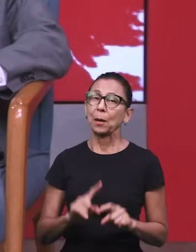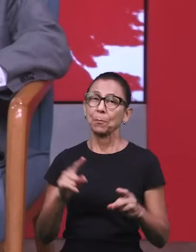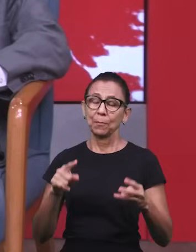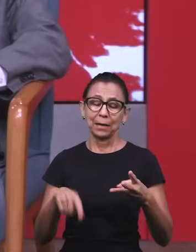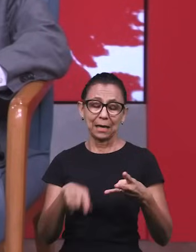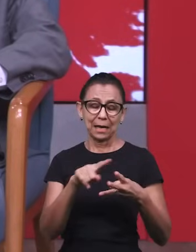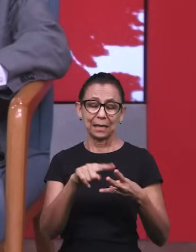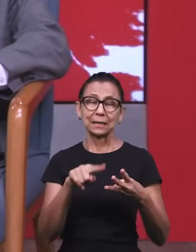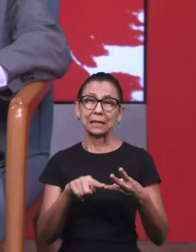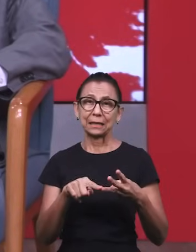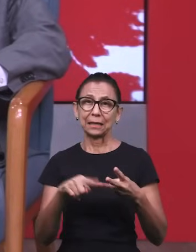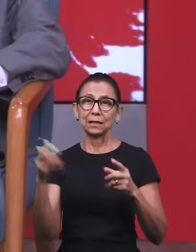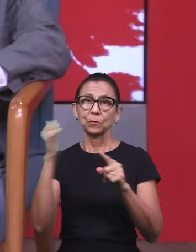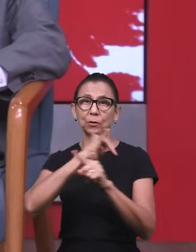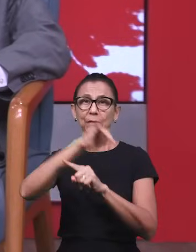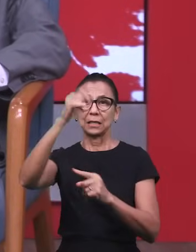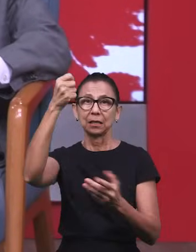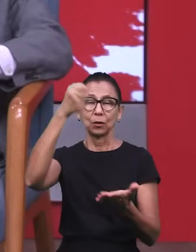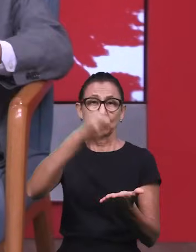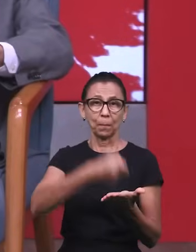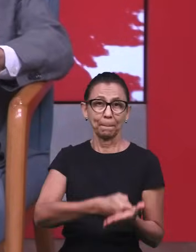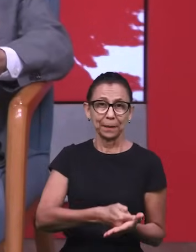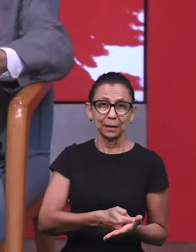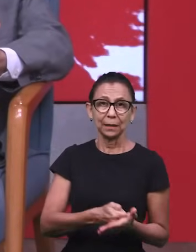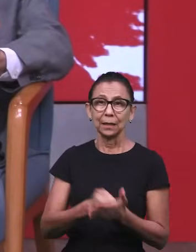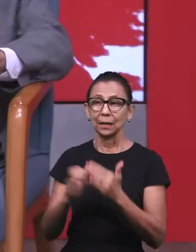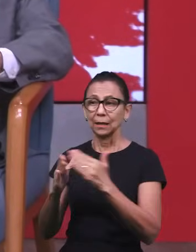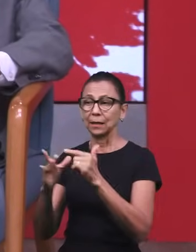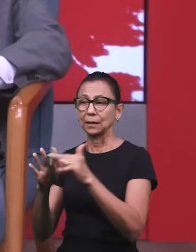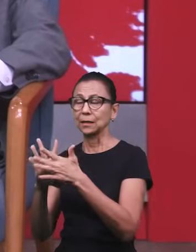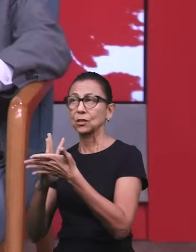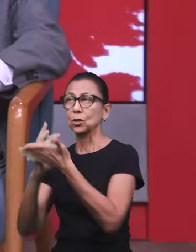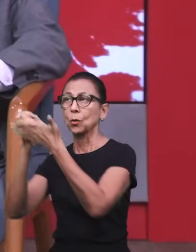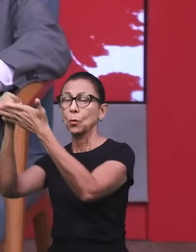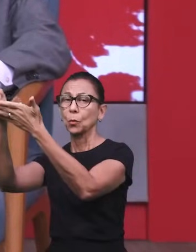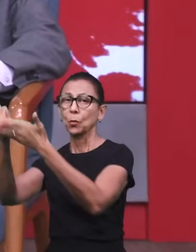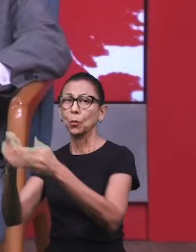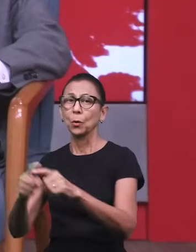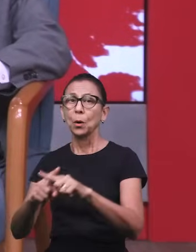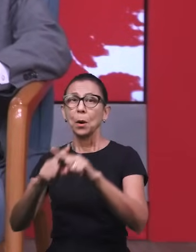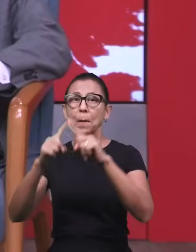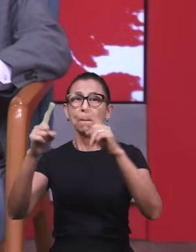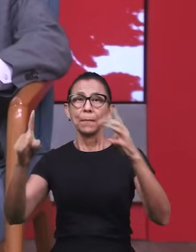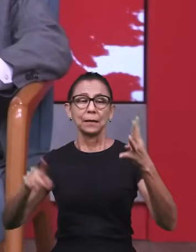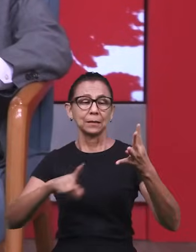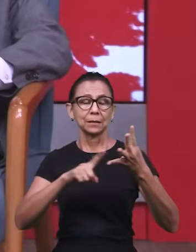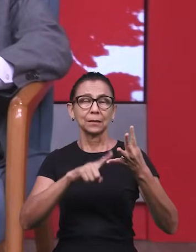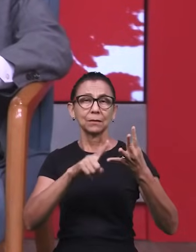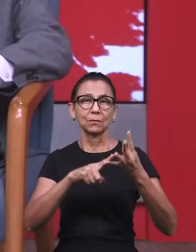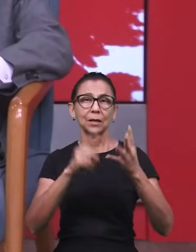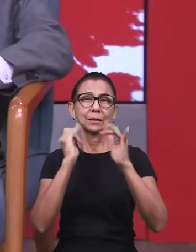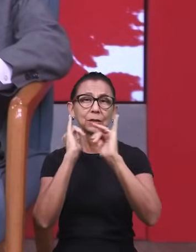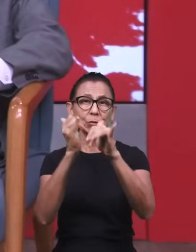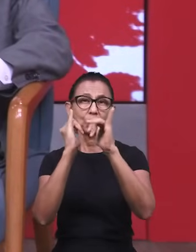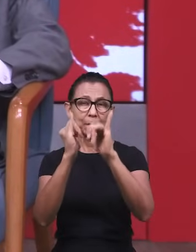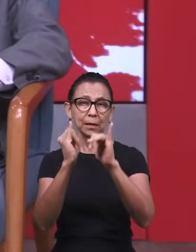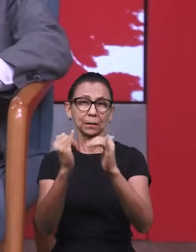últimas são para a grande tribulação são os ais como o Anjo disse ai doos moradores da terra por